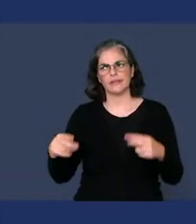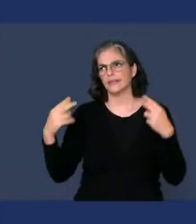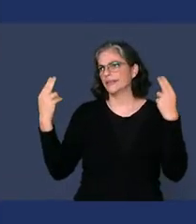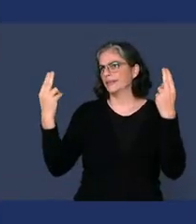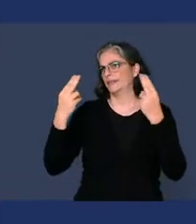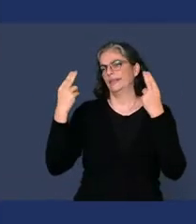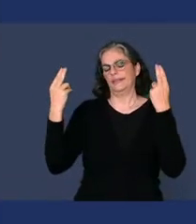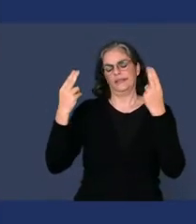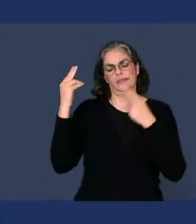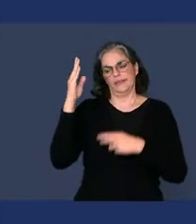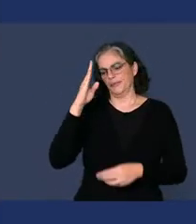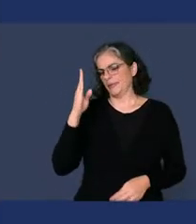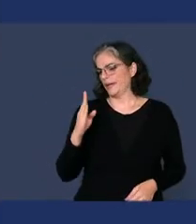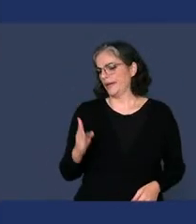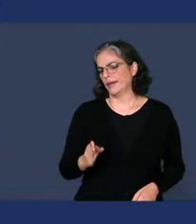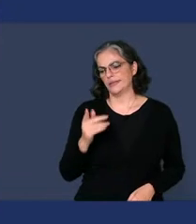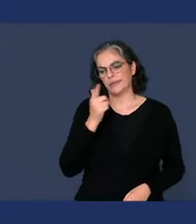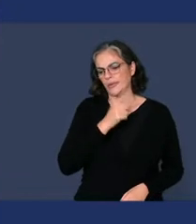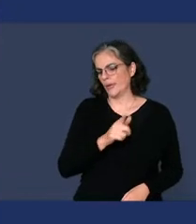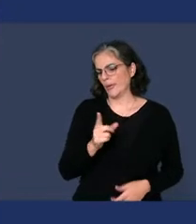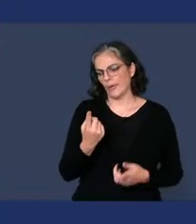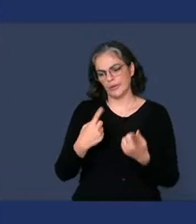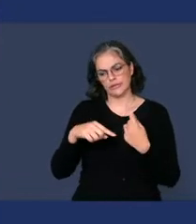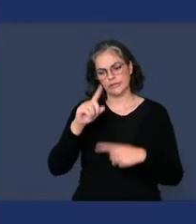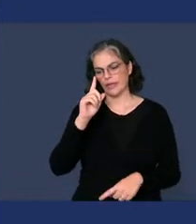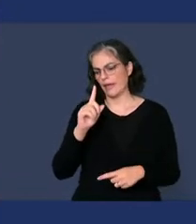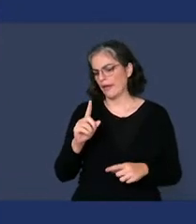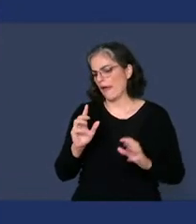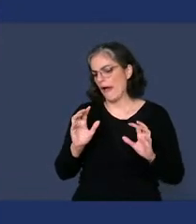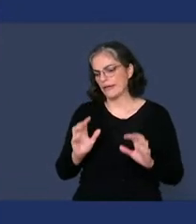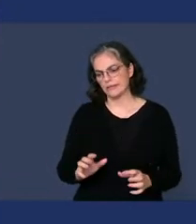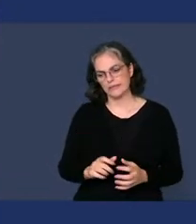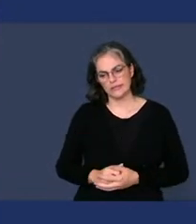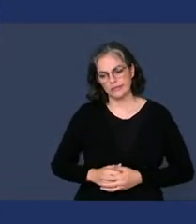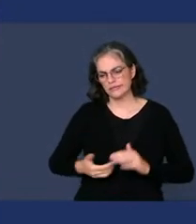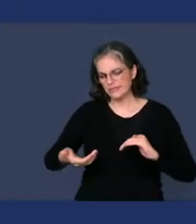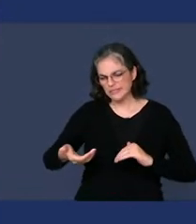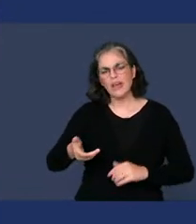BIPARA ESSE SETOR, A ISENÇÃO FISCAL PARA CÁ. BRASIL NÃO TERIA CHANCE DO BRASIL DAR CERTO COM ESSE CONGRESSO